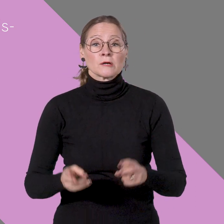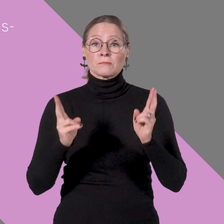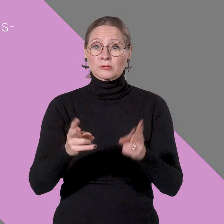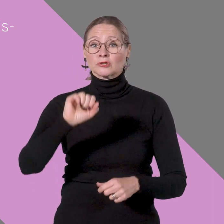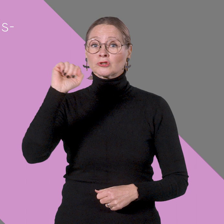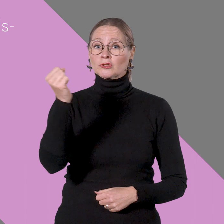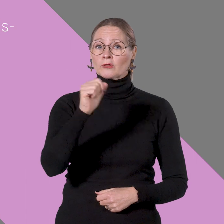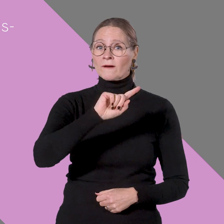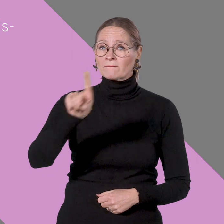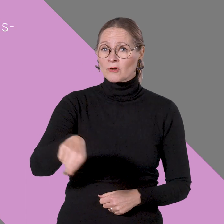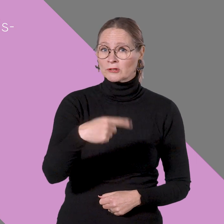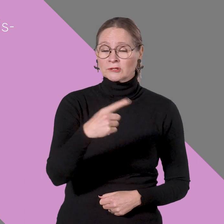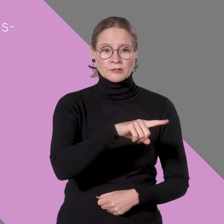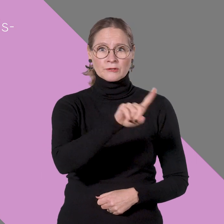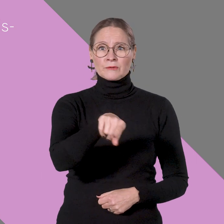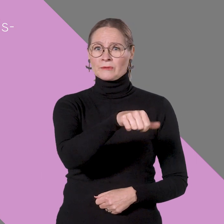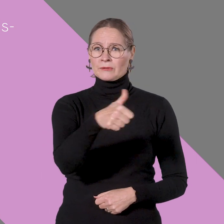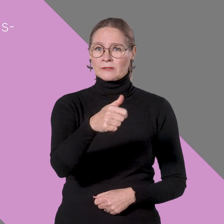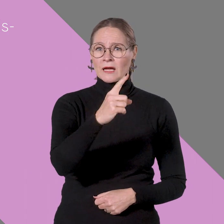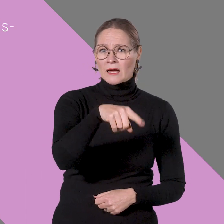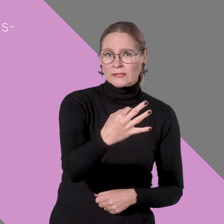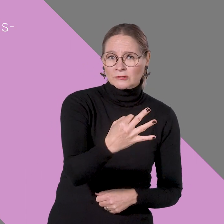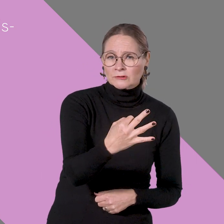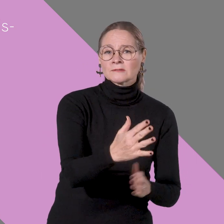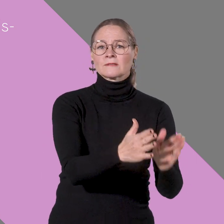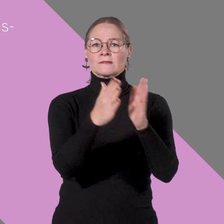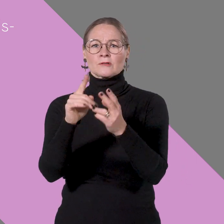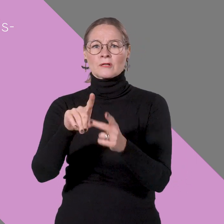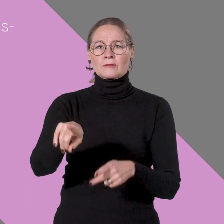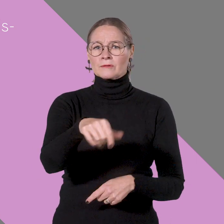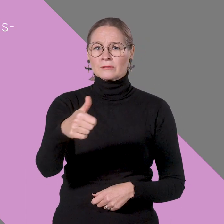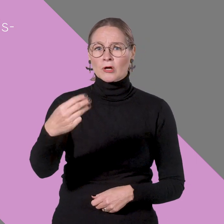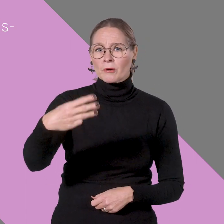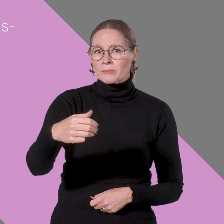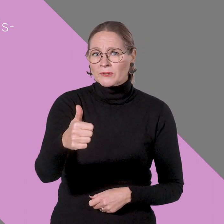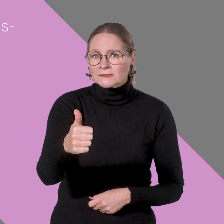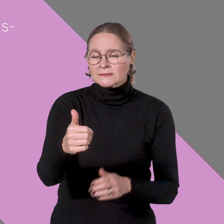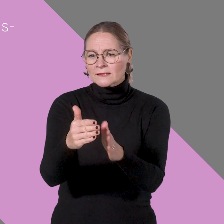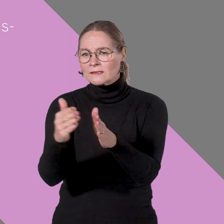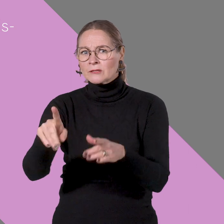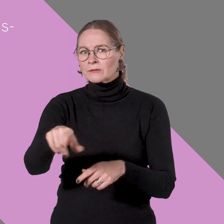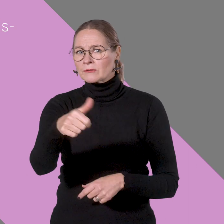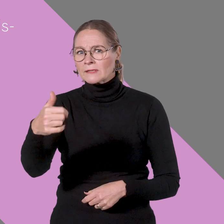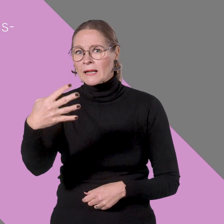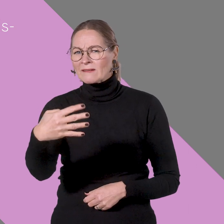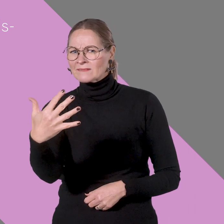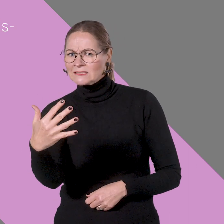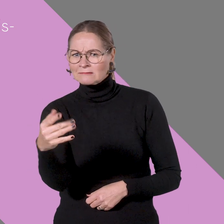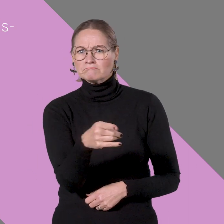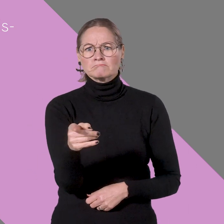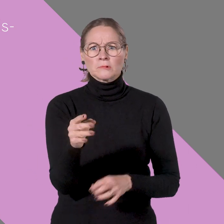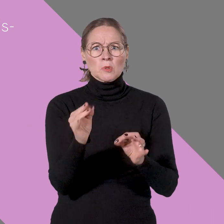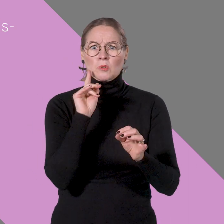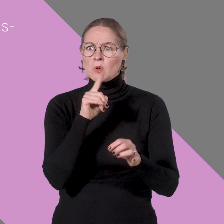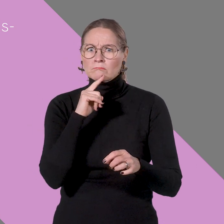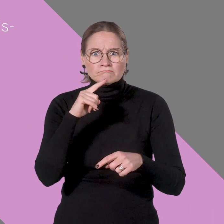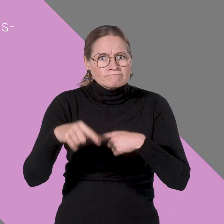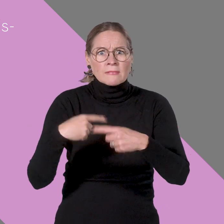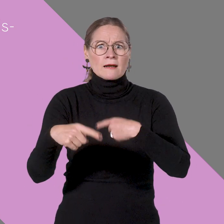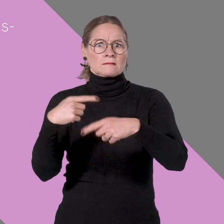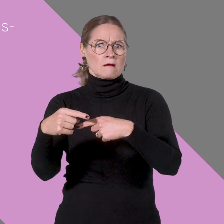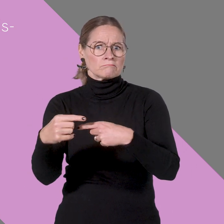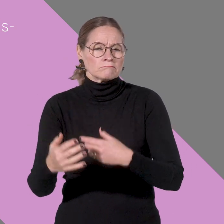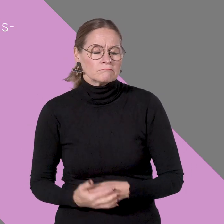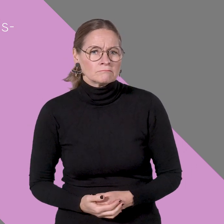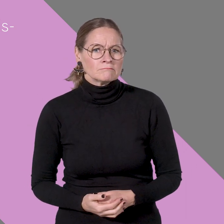Miten kuurot pärjäsivät sotavuosina 1918 ja 1939–1945?